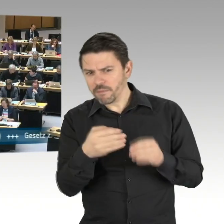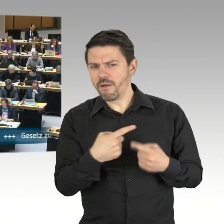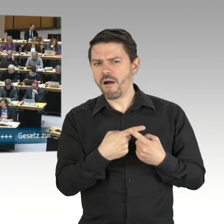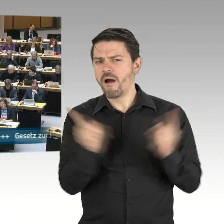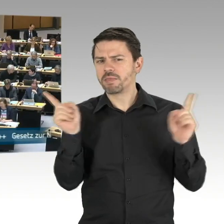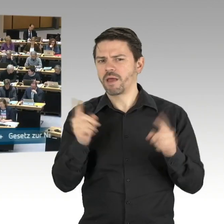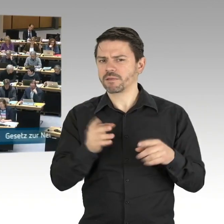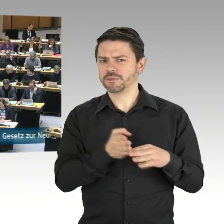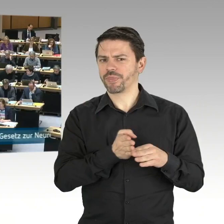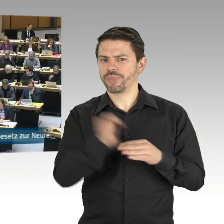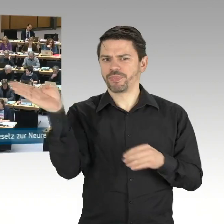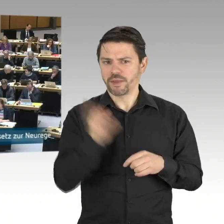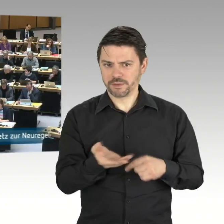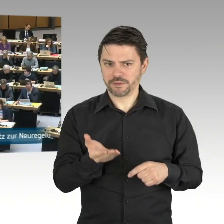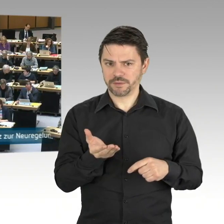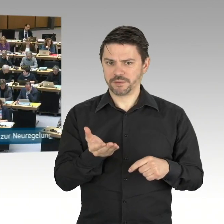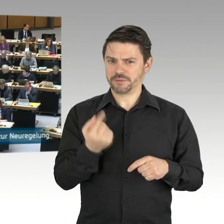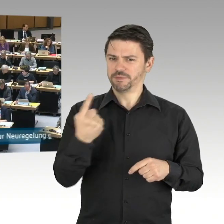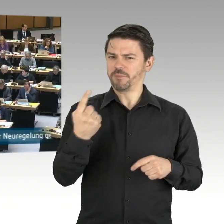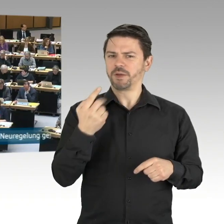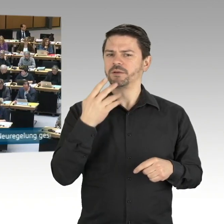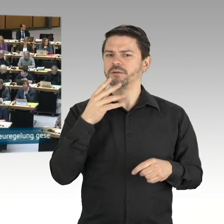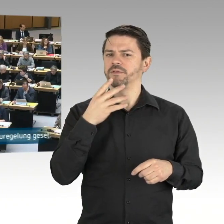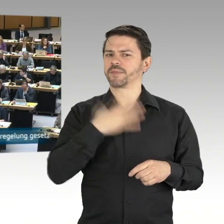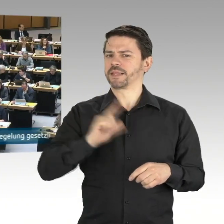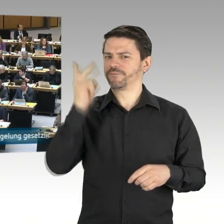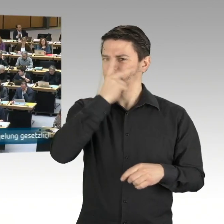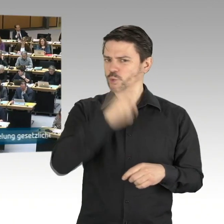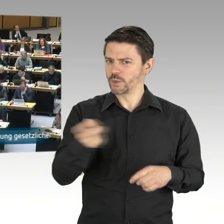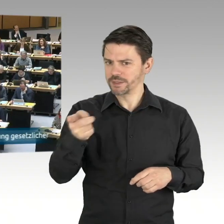was soziale Marktwirtschaft tatsächlich meint.